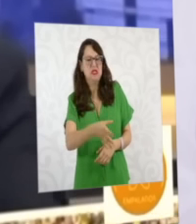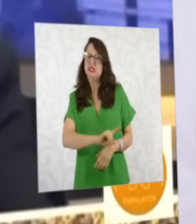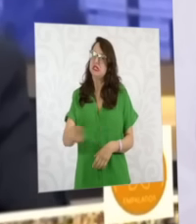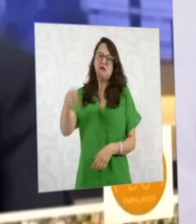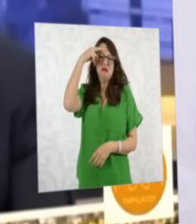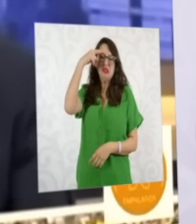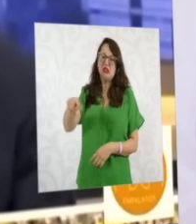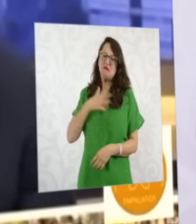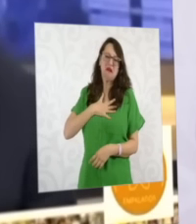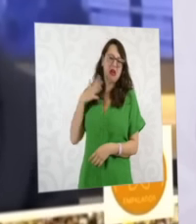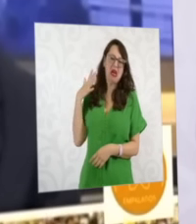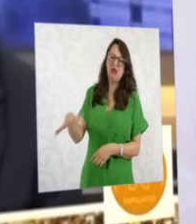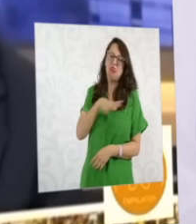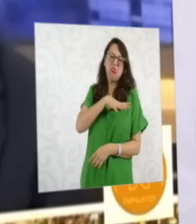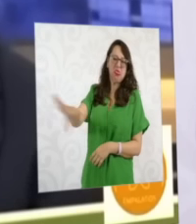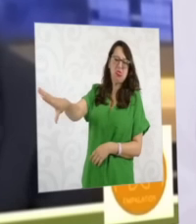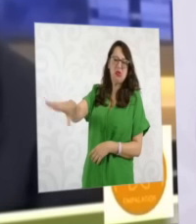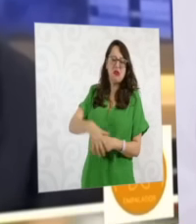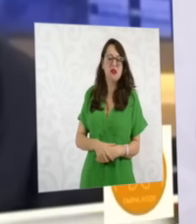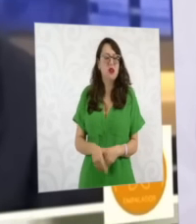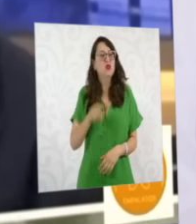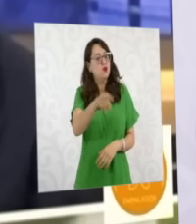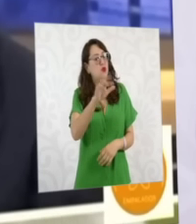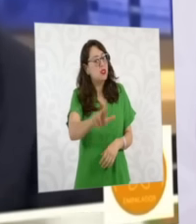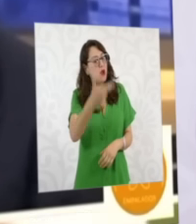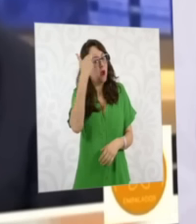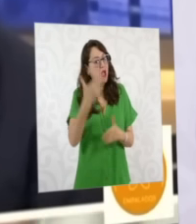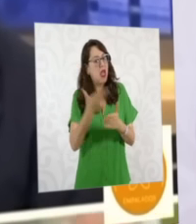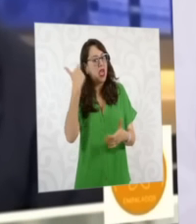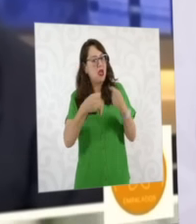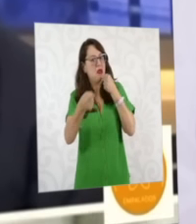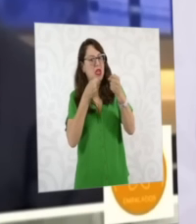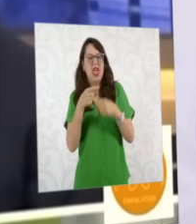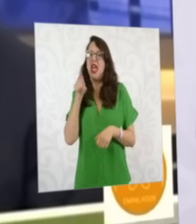tipos el que sacaste hace unos días, ¿te acordas? un periodista que la envidia que los mexicanos le